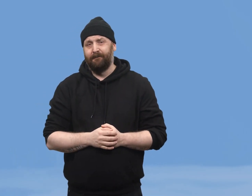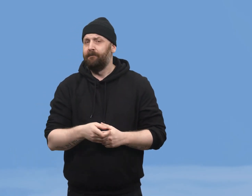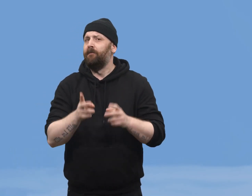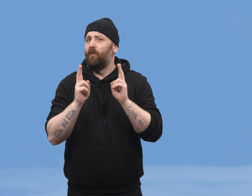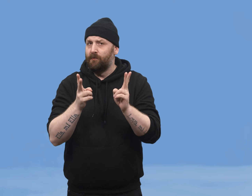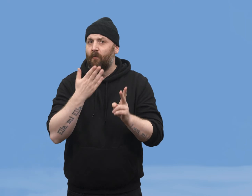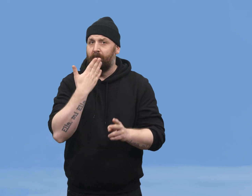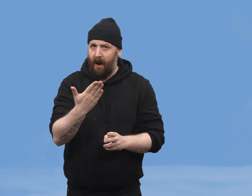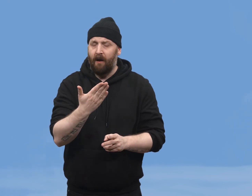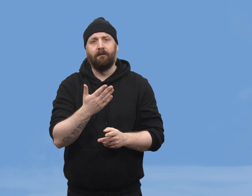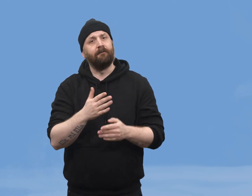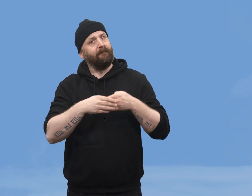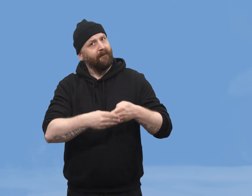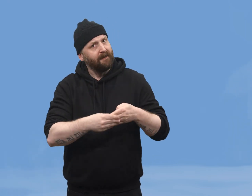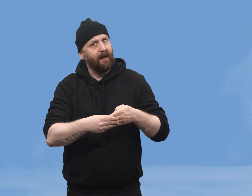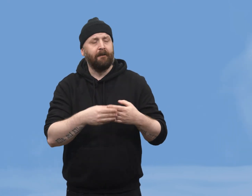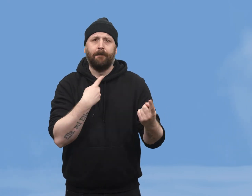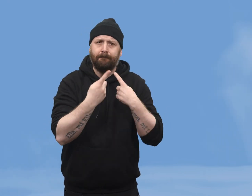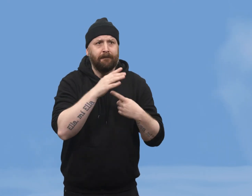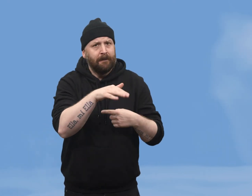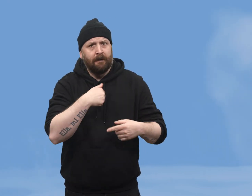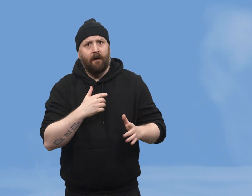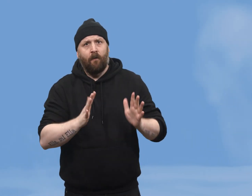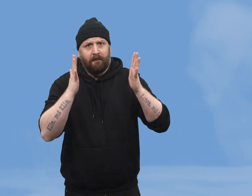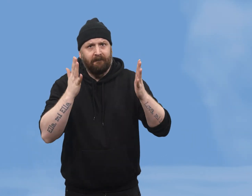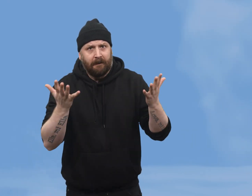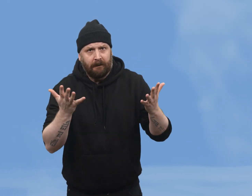Det er også bra å snakke med venner om dine opplevelser.